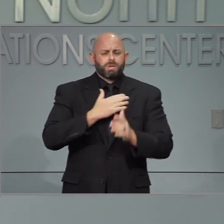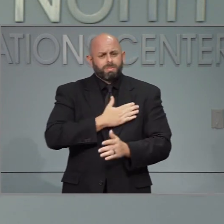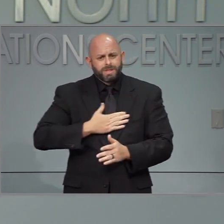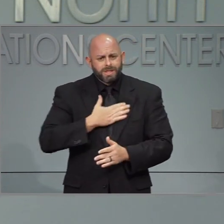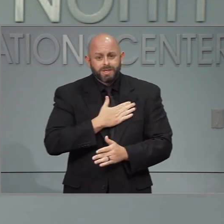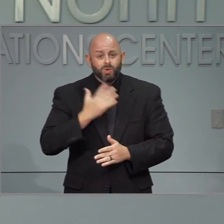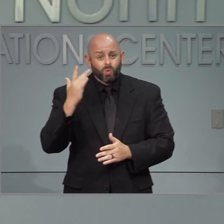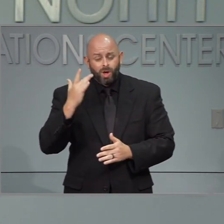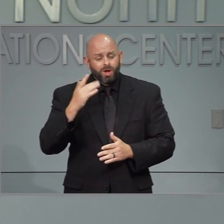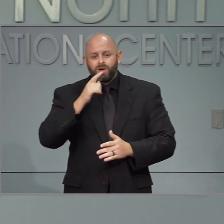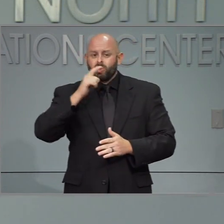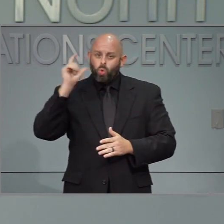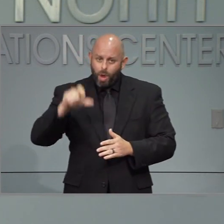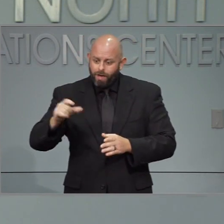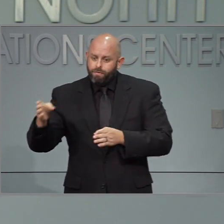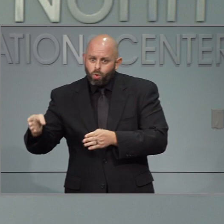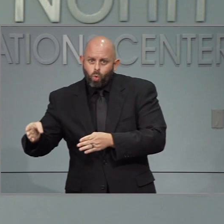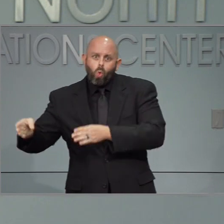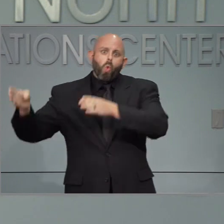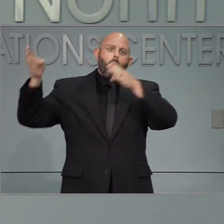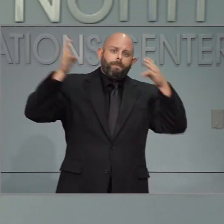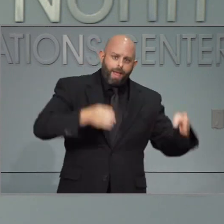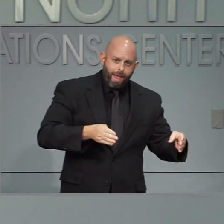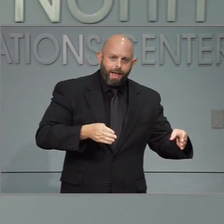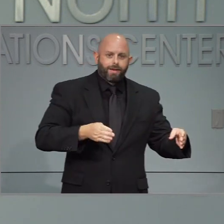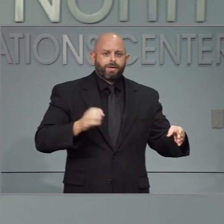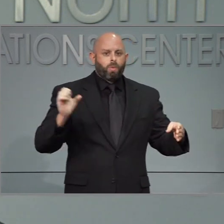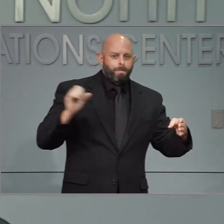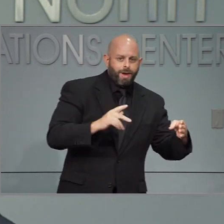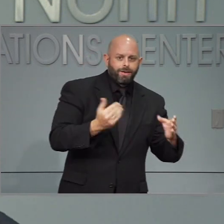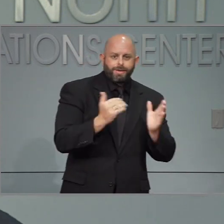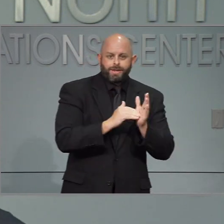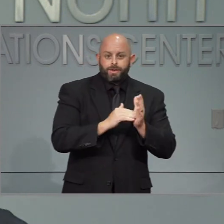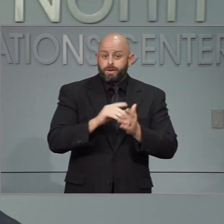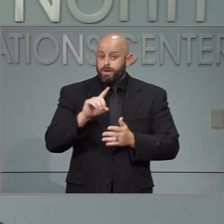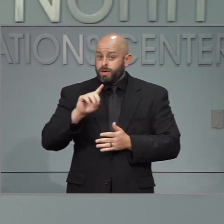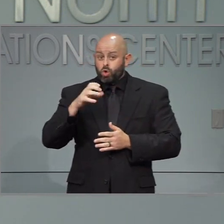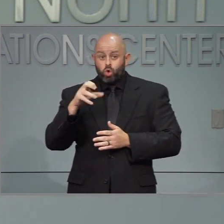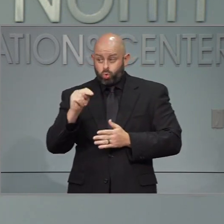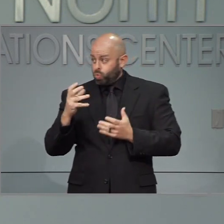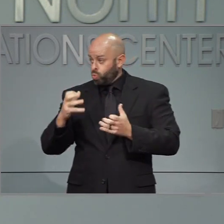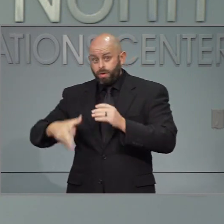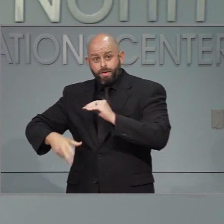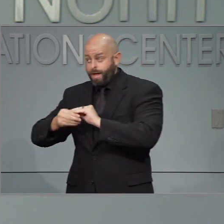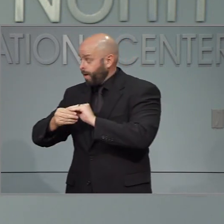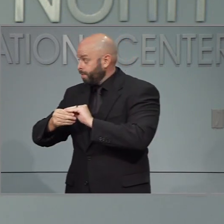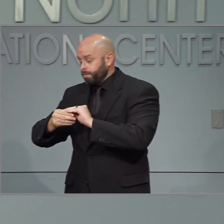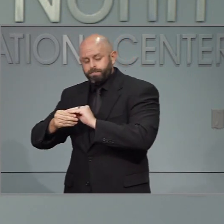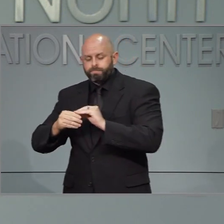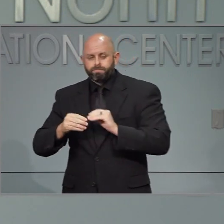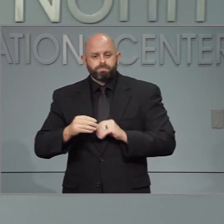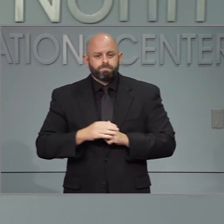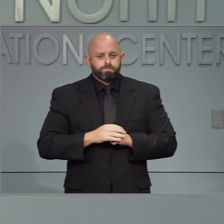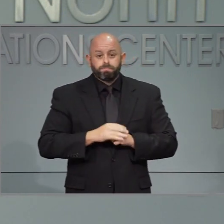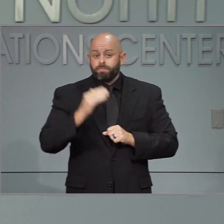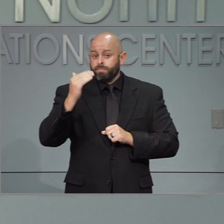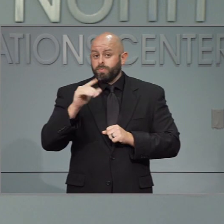reglas para que podamos continuar hacia adelante y no tengamos que retroceder. Doctor a cabo en que necesitan co.